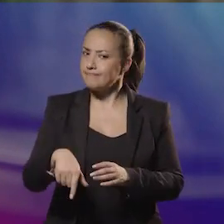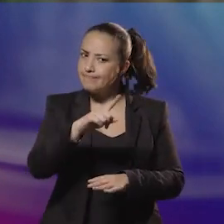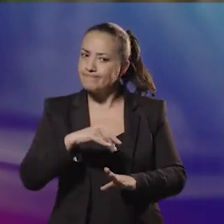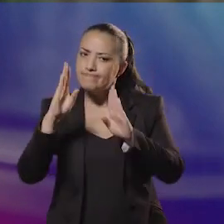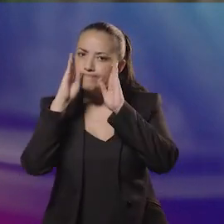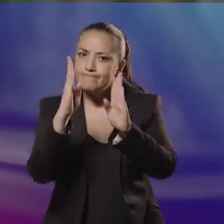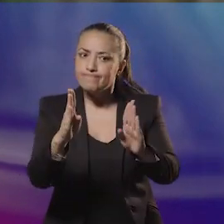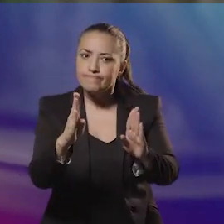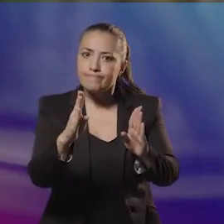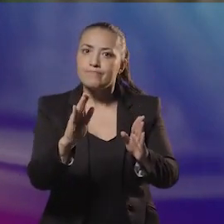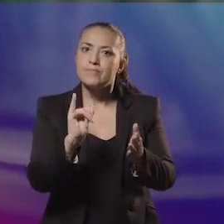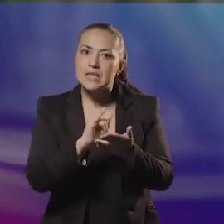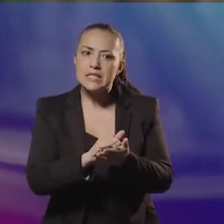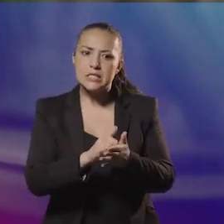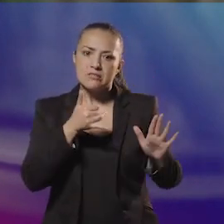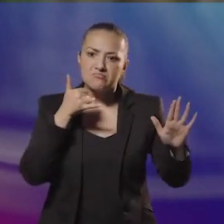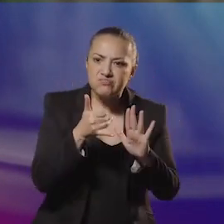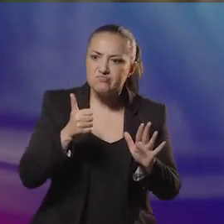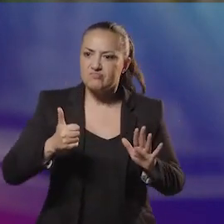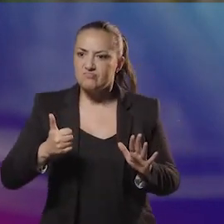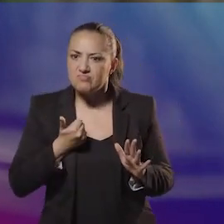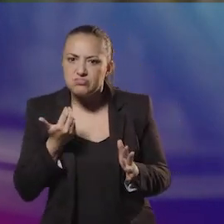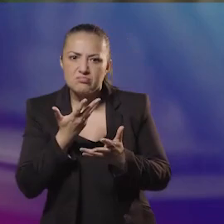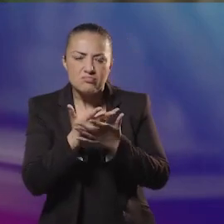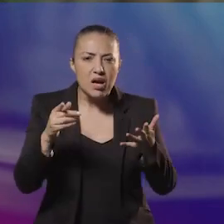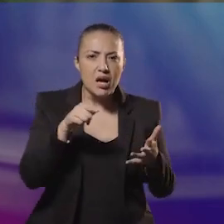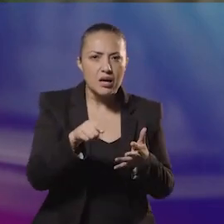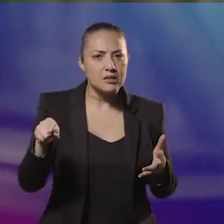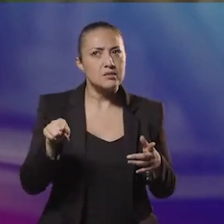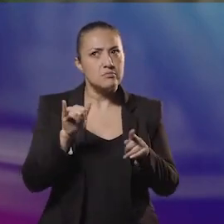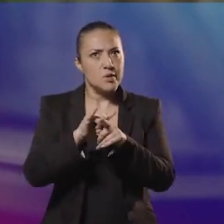atendamos a la violencia sexual como un problema social.